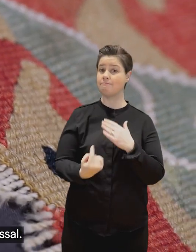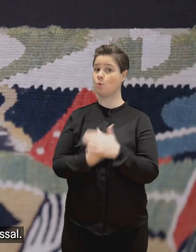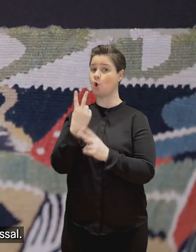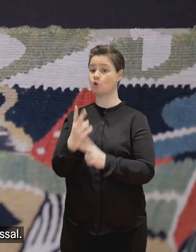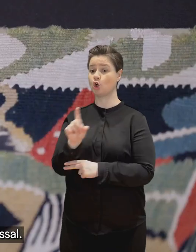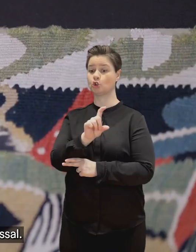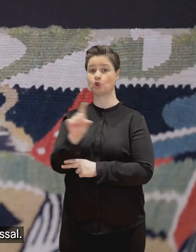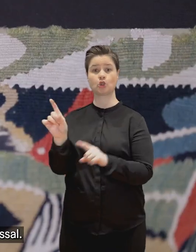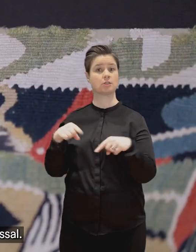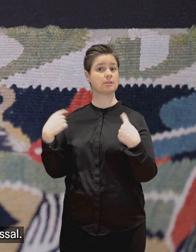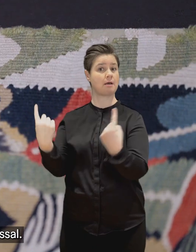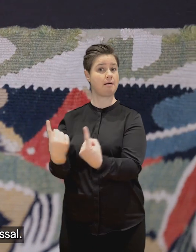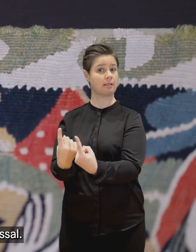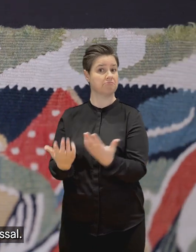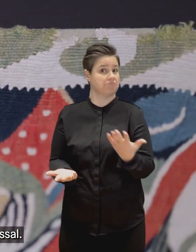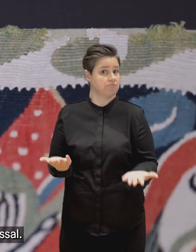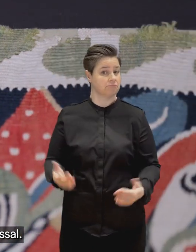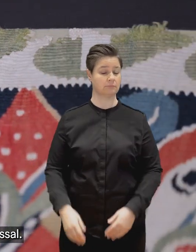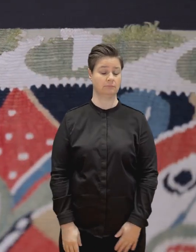eller kanskje en slottssal.